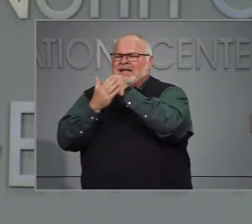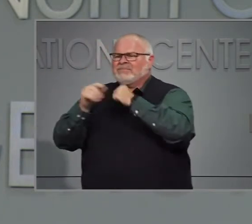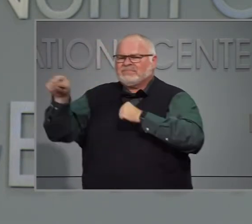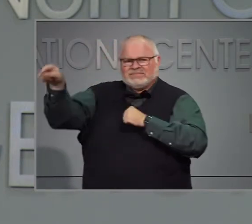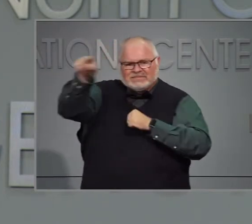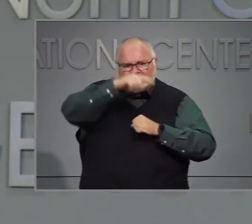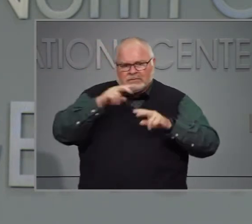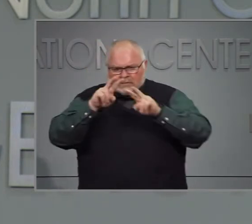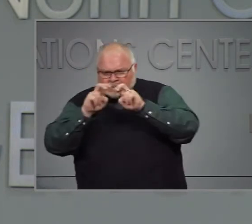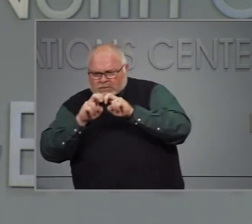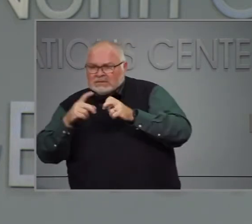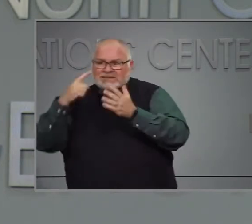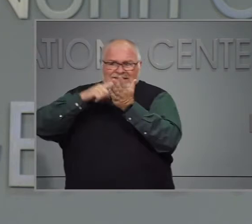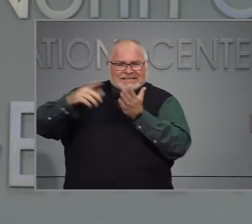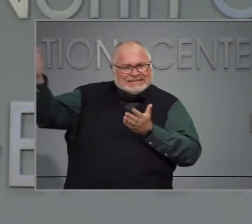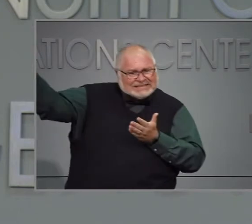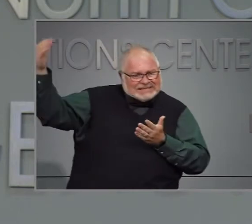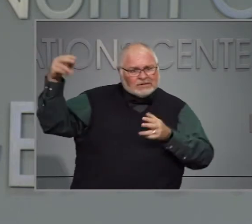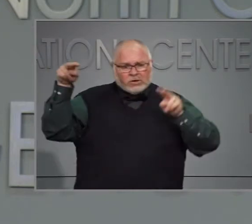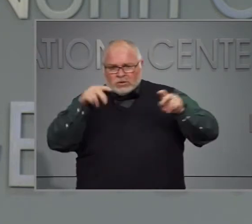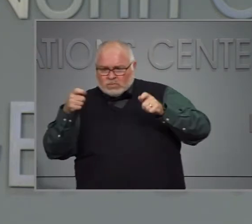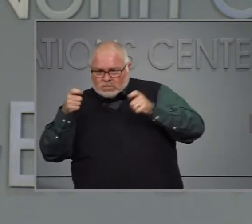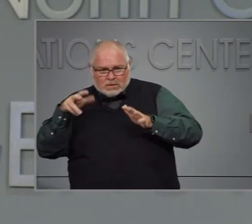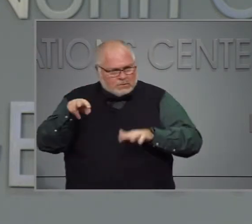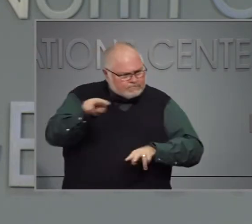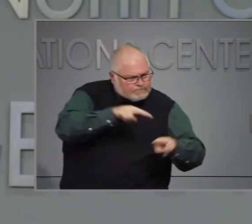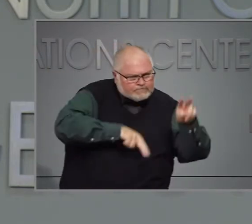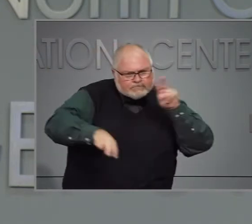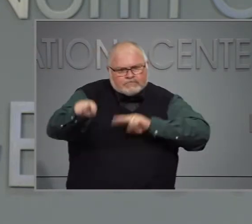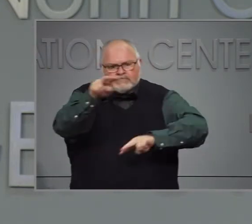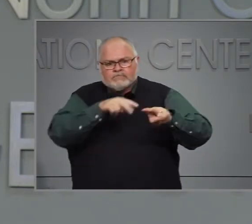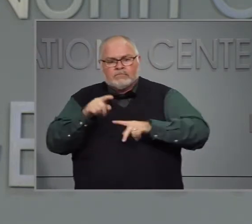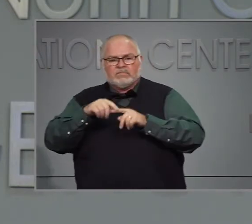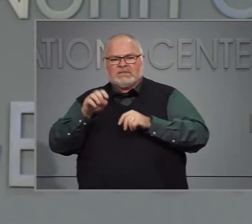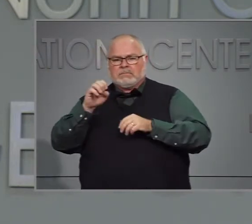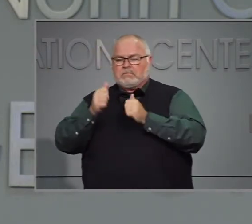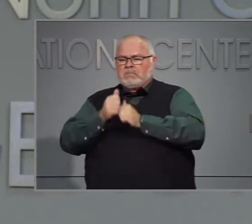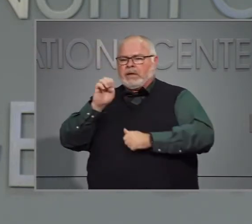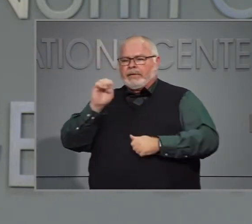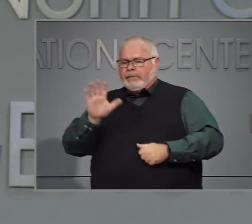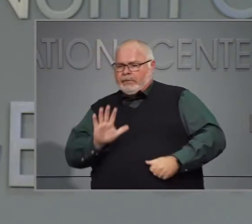evaluaciones de daños preliminares con la asistencia de la coordinación del Arias